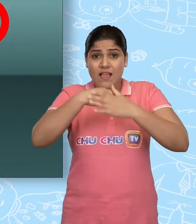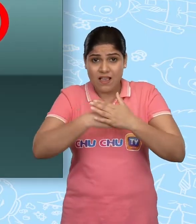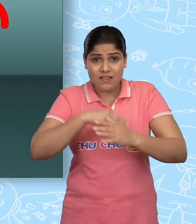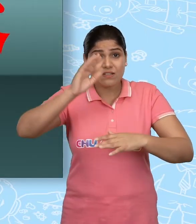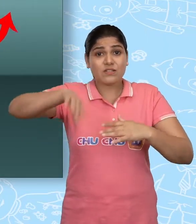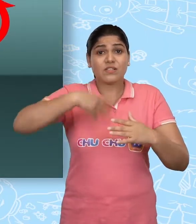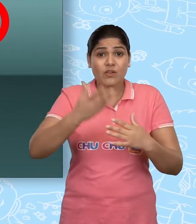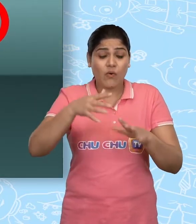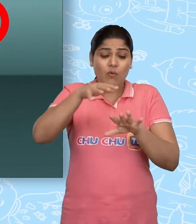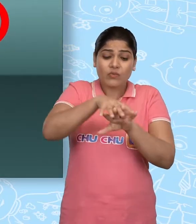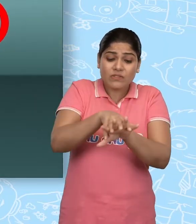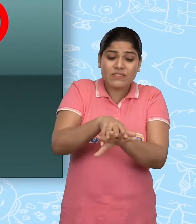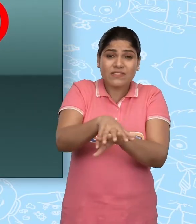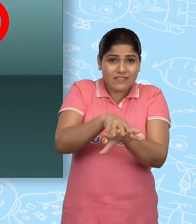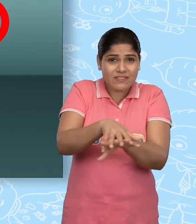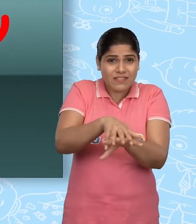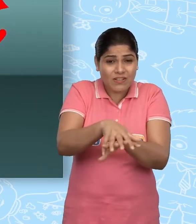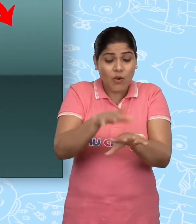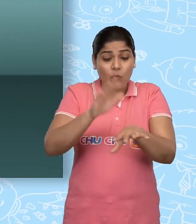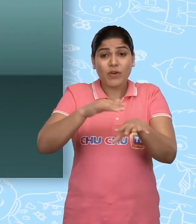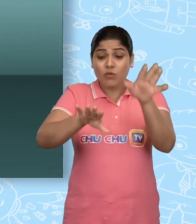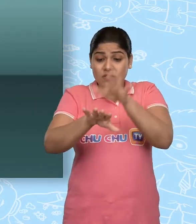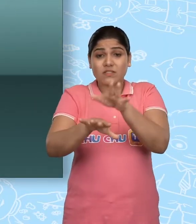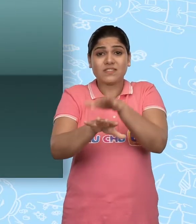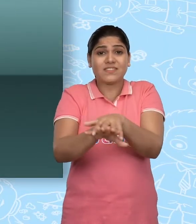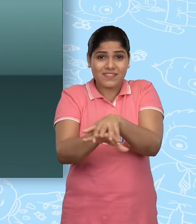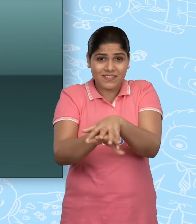इसके बाद उँगलियों के बीच ऊपर और निचे.